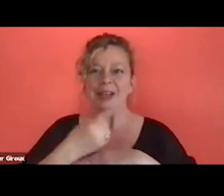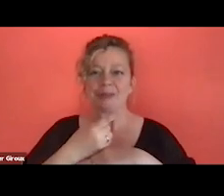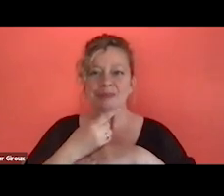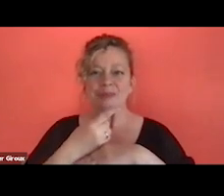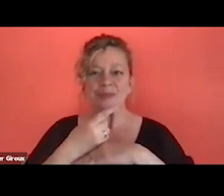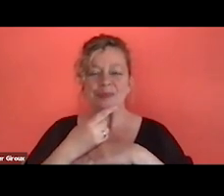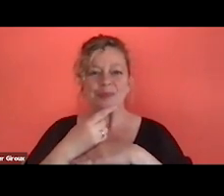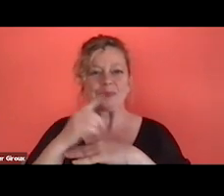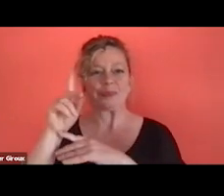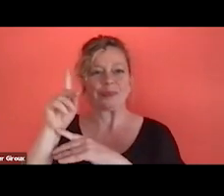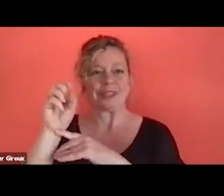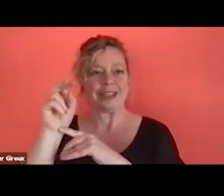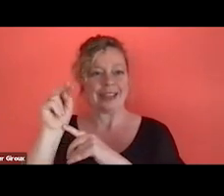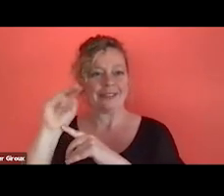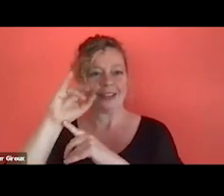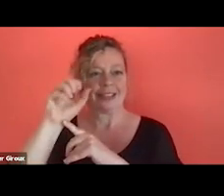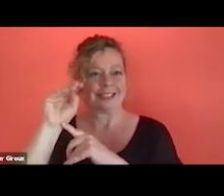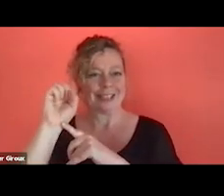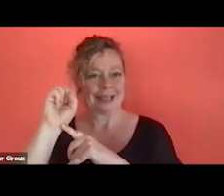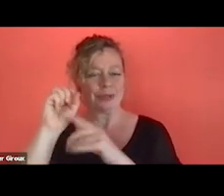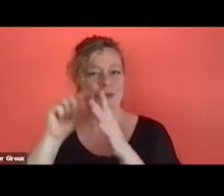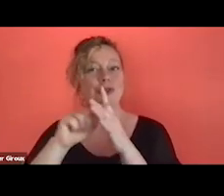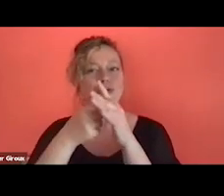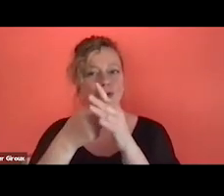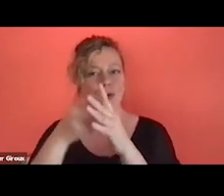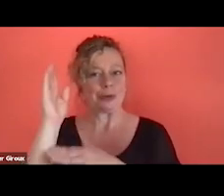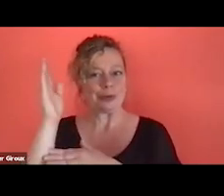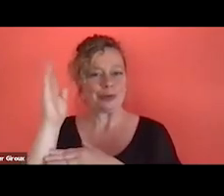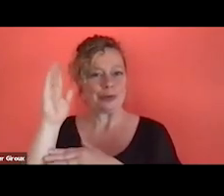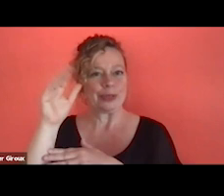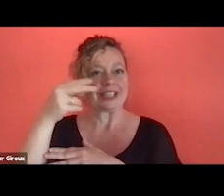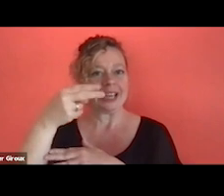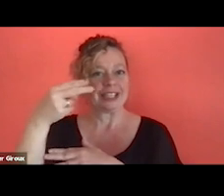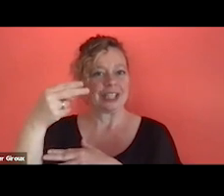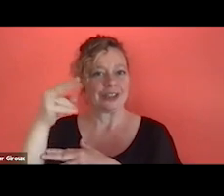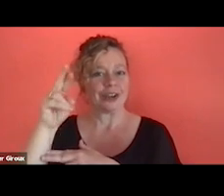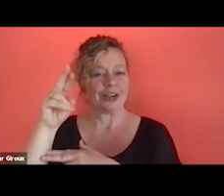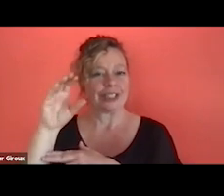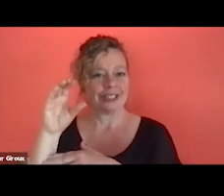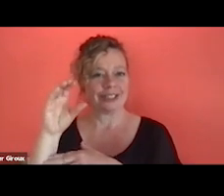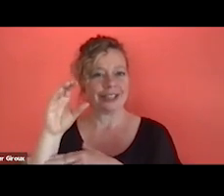Así que Kevin James va a dar inicio al seminario web, y él está con HHRC y hablará